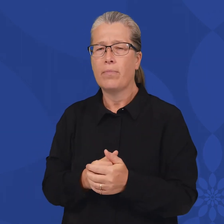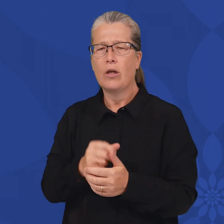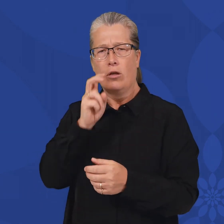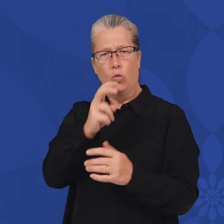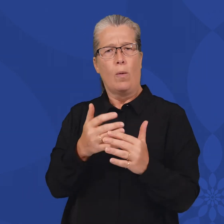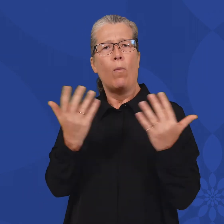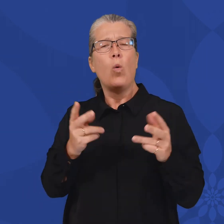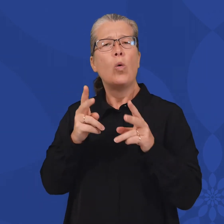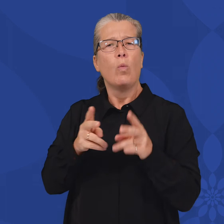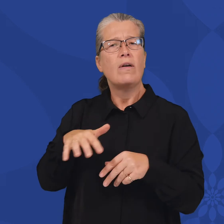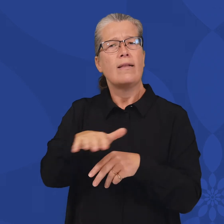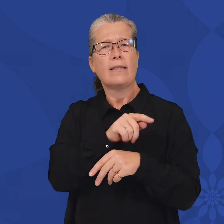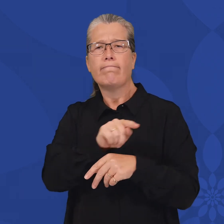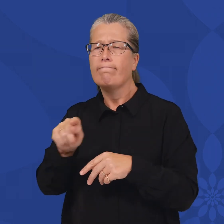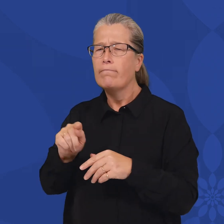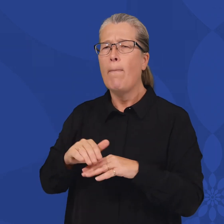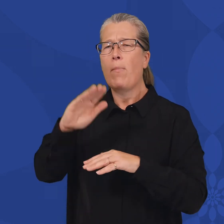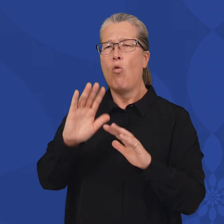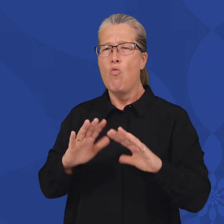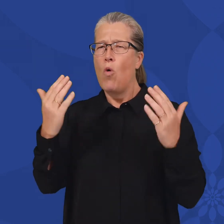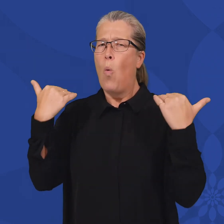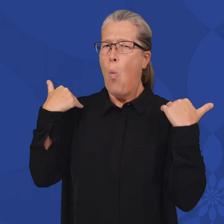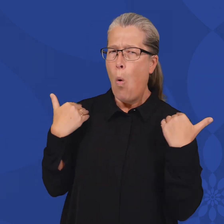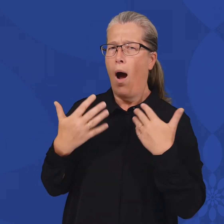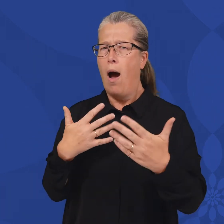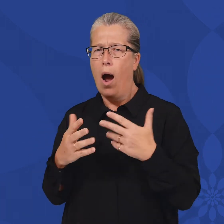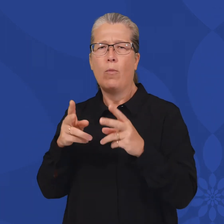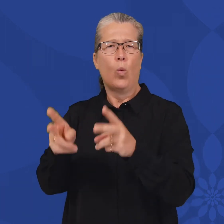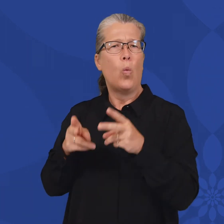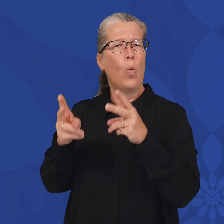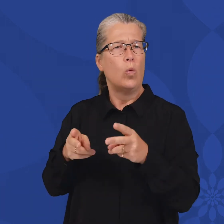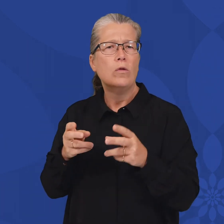Belastningen på sjukhusvården har börjat öka i många sjukvårdsdistrikt.